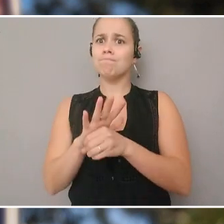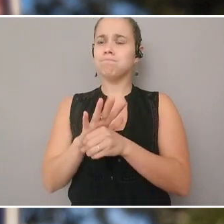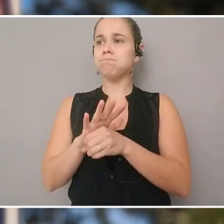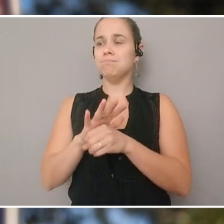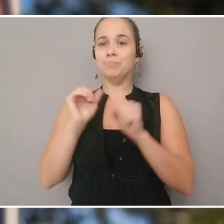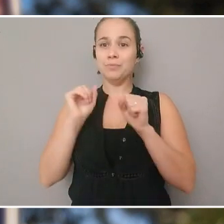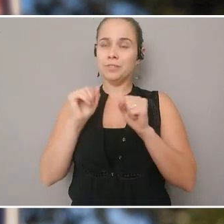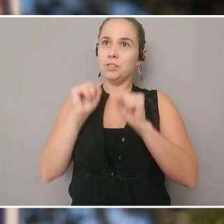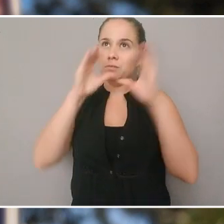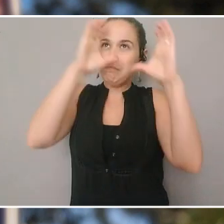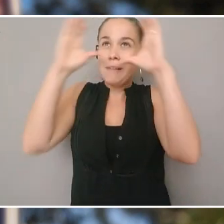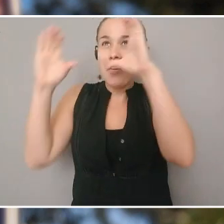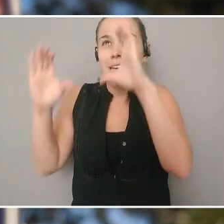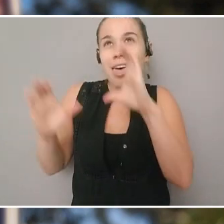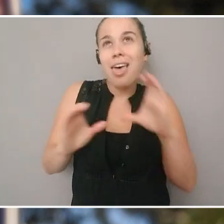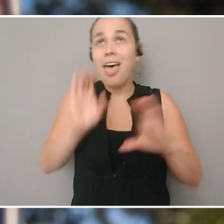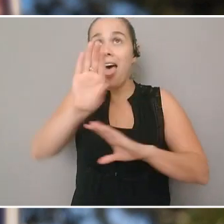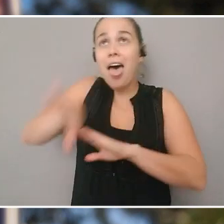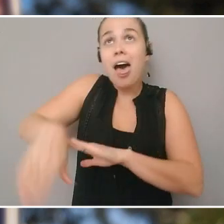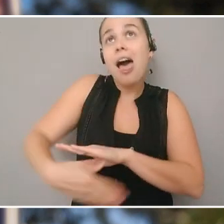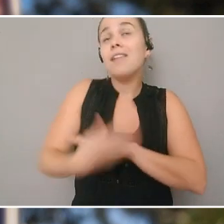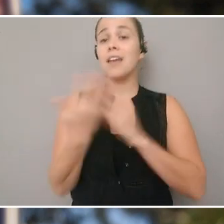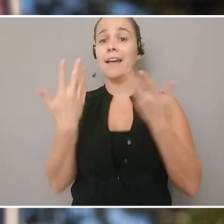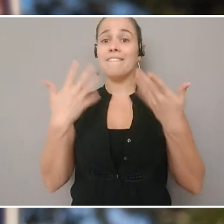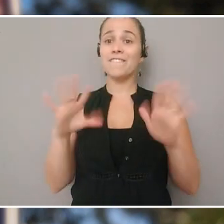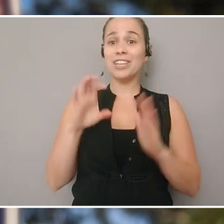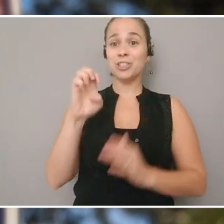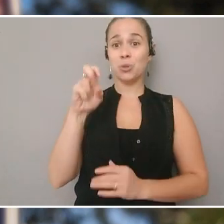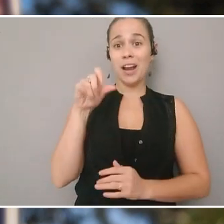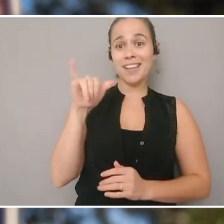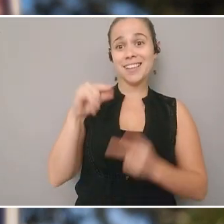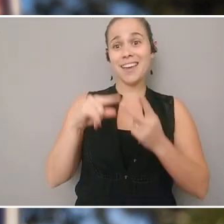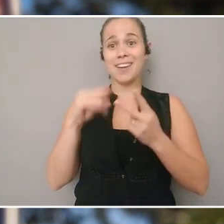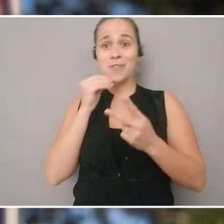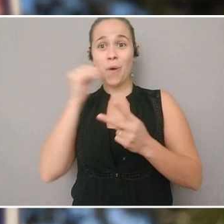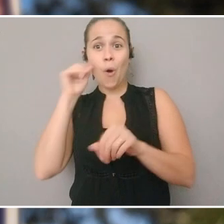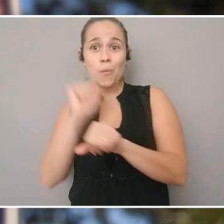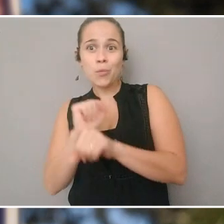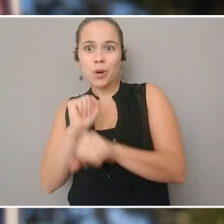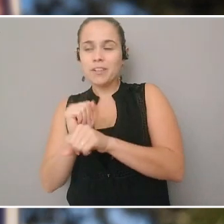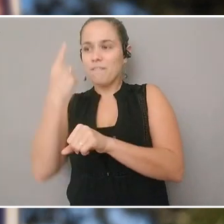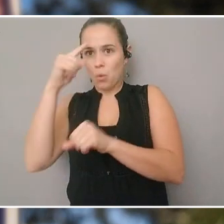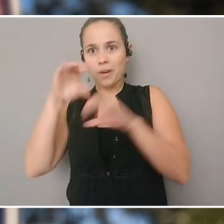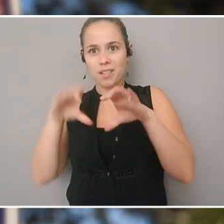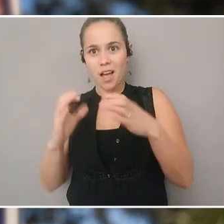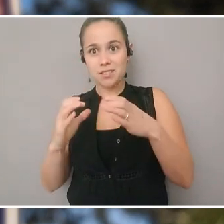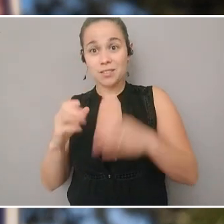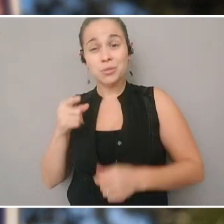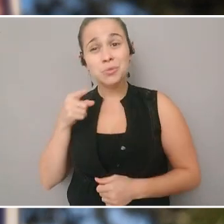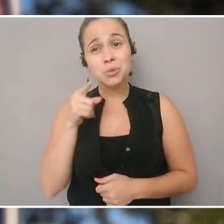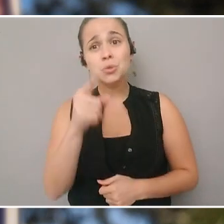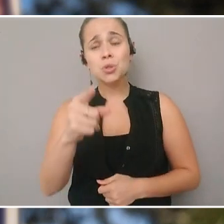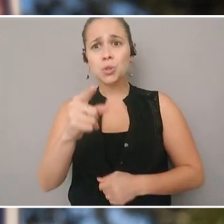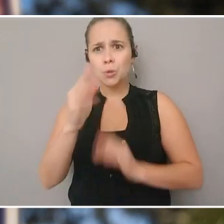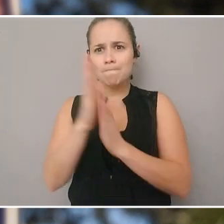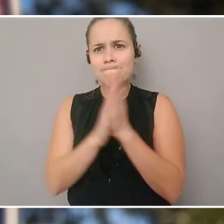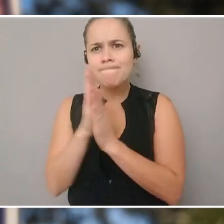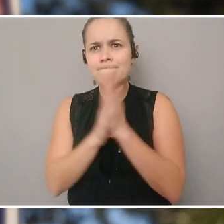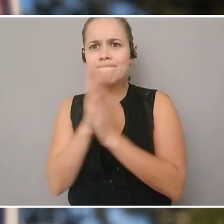toda la noche para completar trabajos de curso o tareas para sus clases. Ustedes